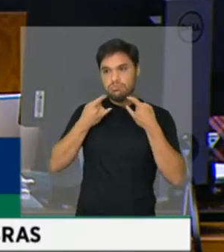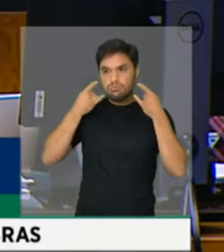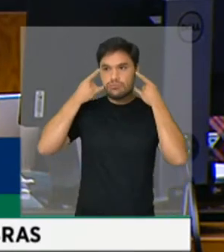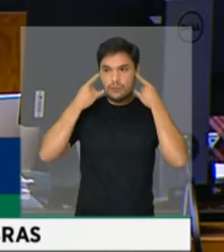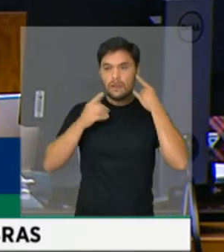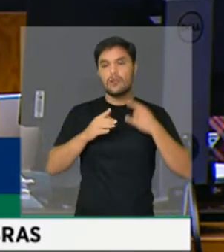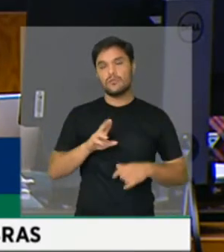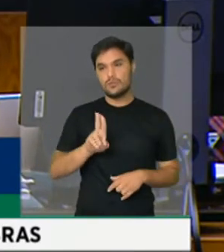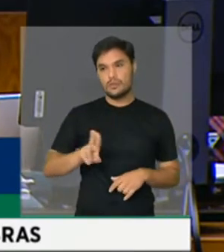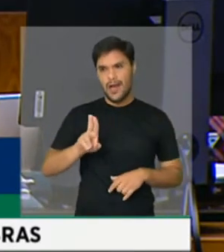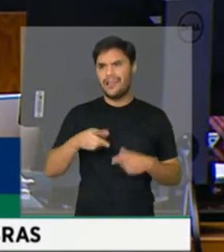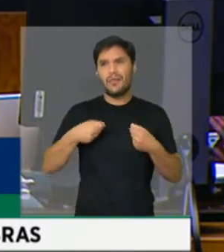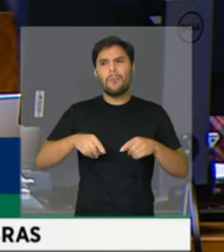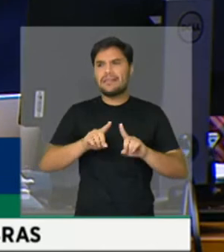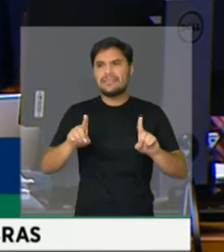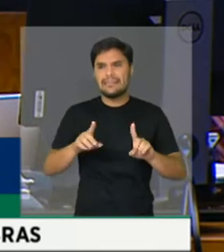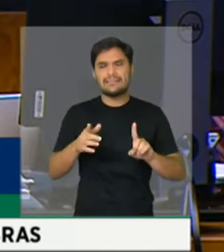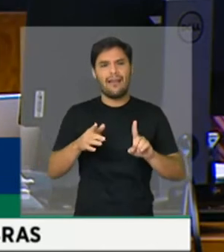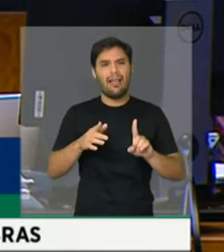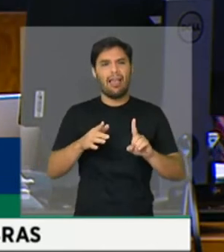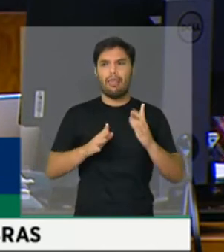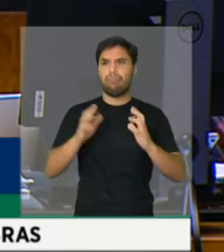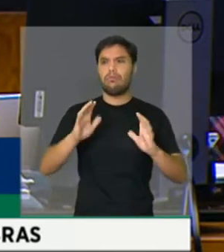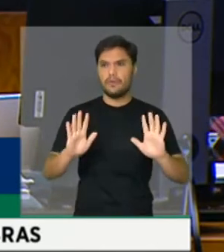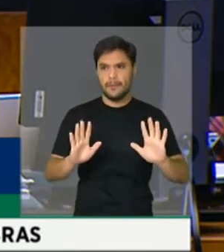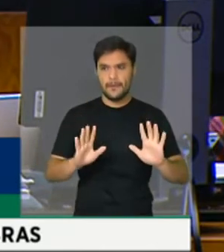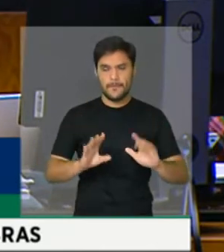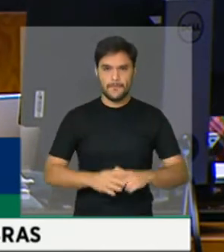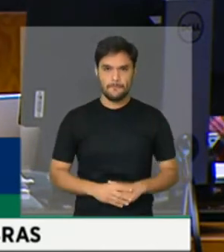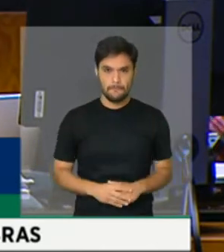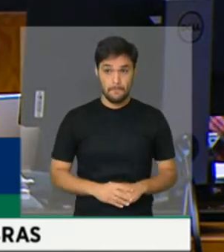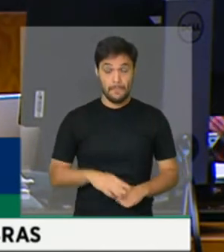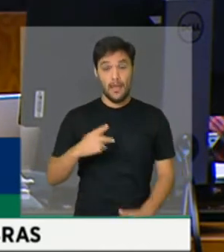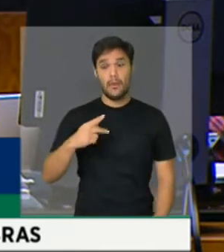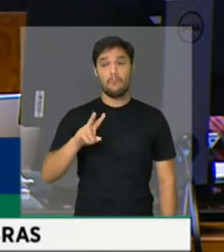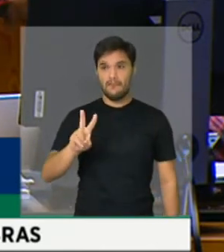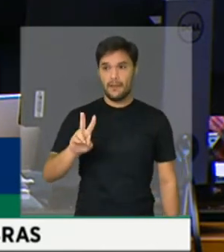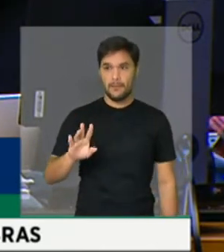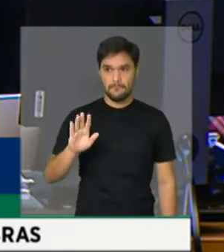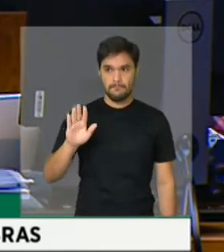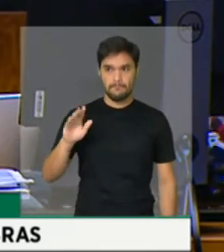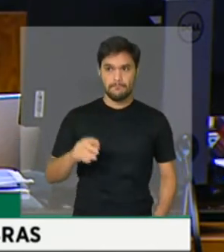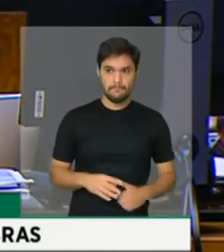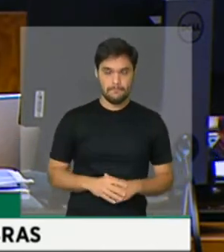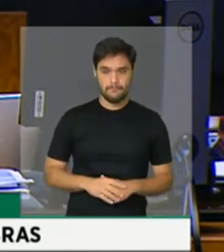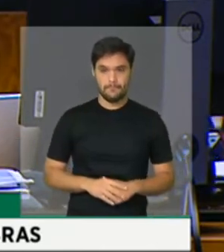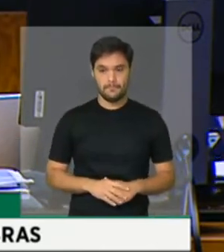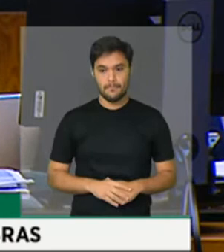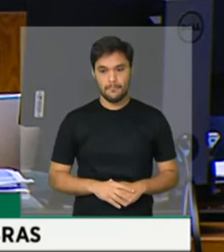NÍVEL, NÉ, PRESIDENTE? FICOU BEM CLARO. [DEPUTADO]: ERA SIMPLESMENTE O FATO SEM CAUSAR TANTA QUESTÃO DE SE PEDIR E APONTAR O QUE DEPUTADO ESTAVA SEM MÁSCARA E A MESA PEDIRIA